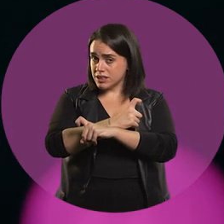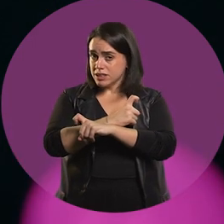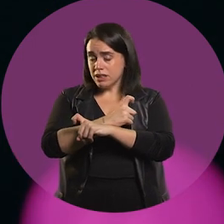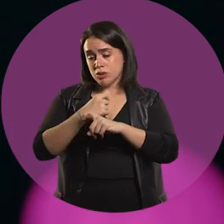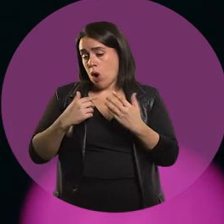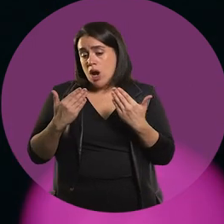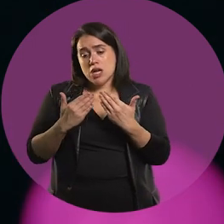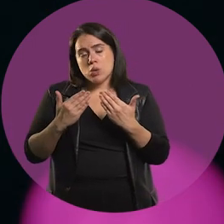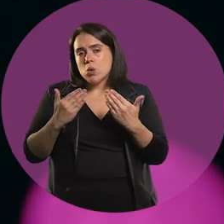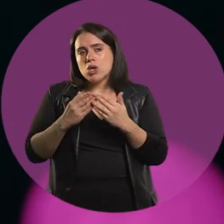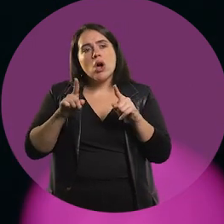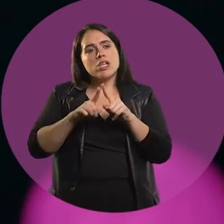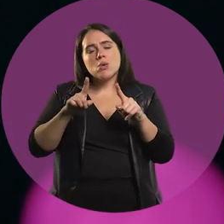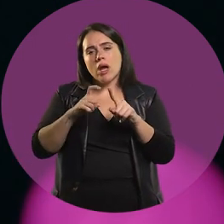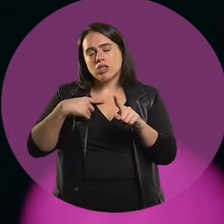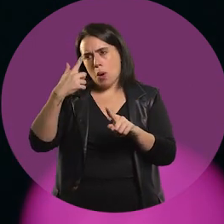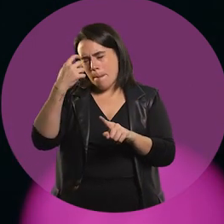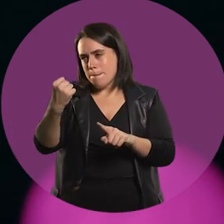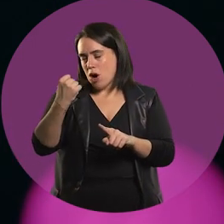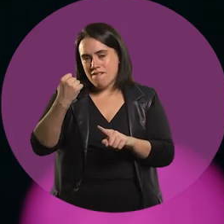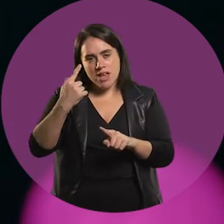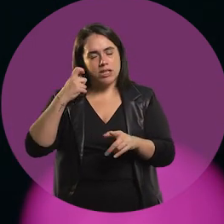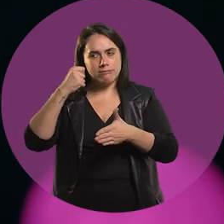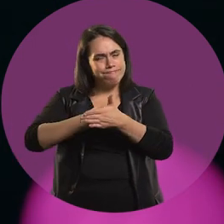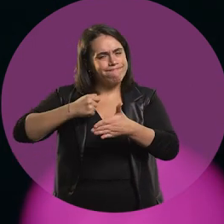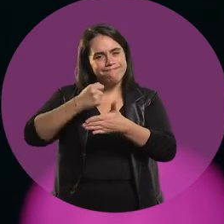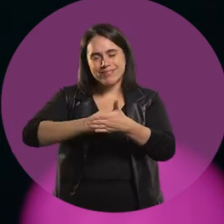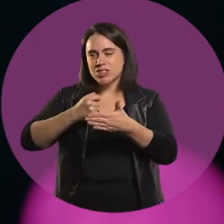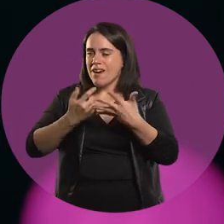yo estudio porque soy una persona muy obstinada, muy terca,